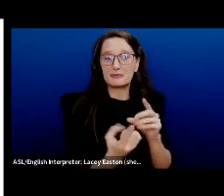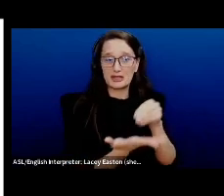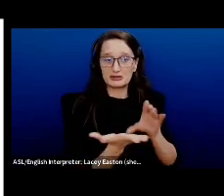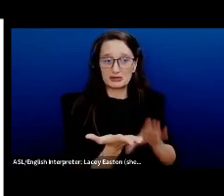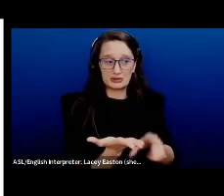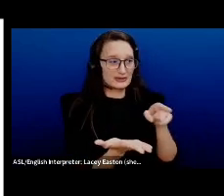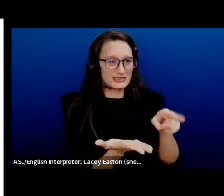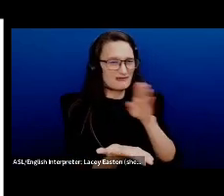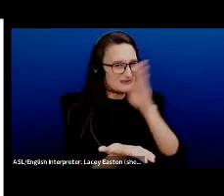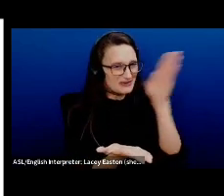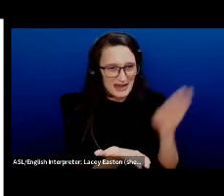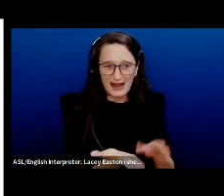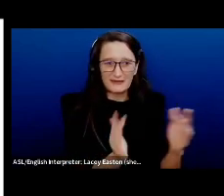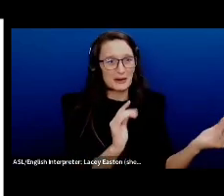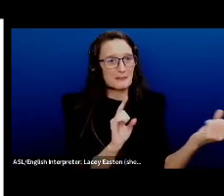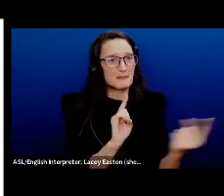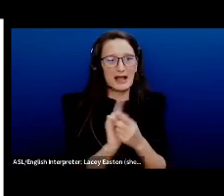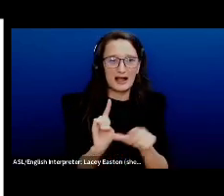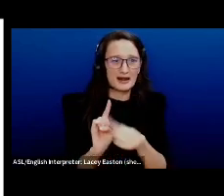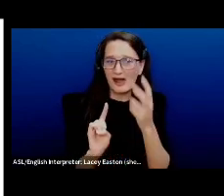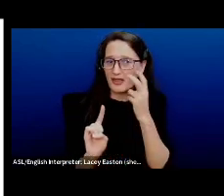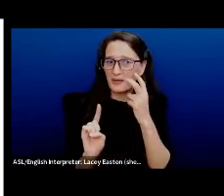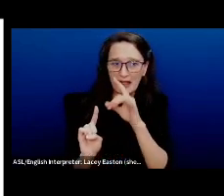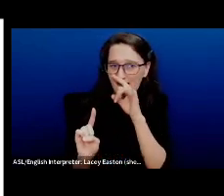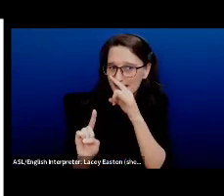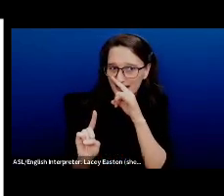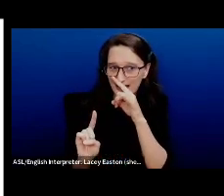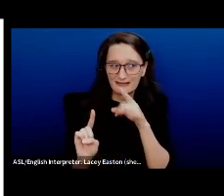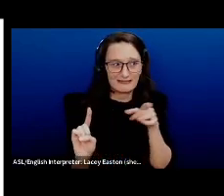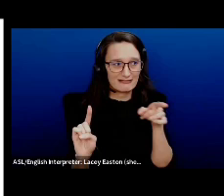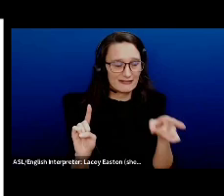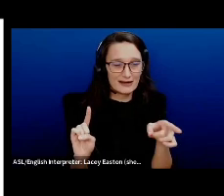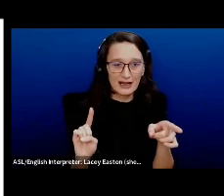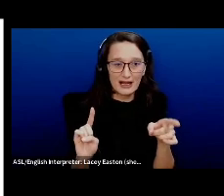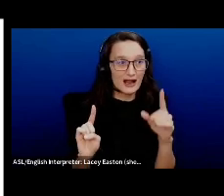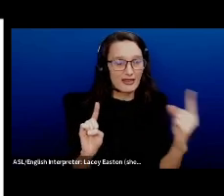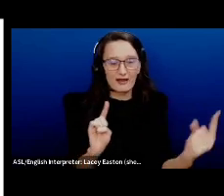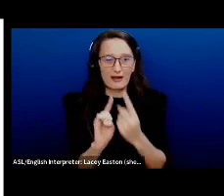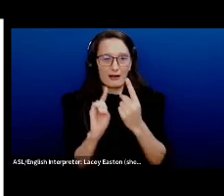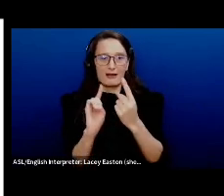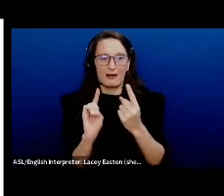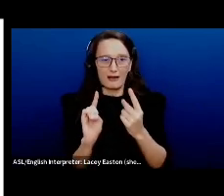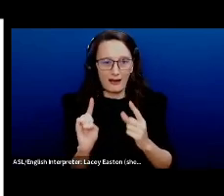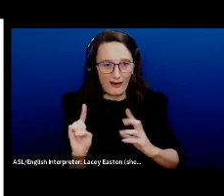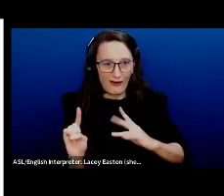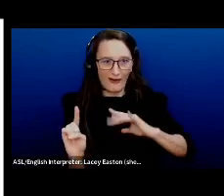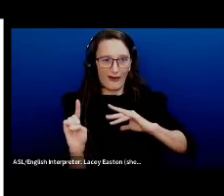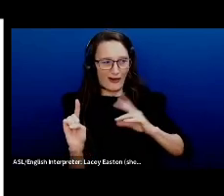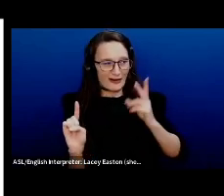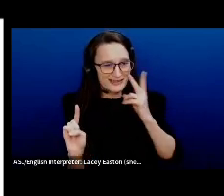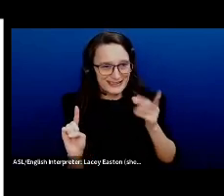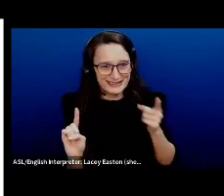conocido a otro niño ciego. Y es una sensación genial para ellos sentir que no están